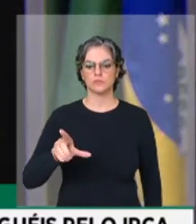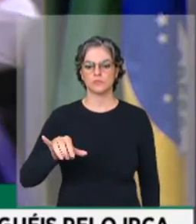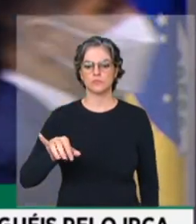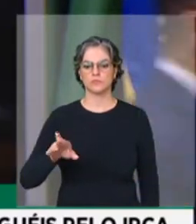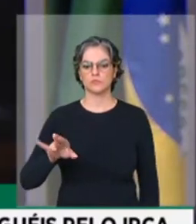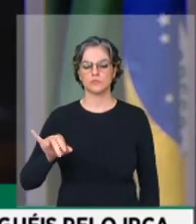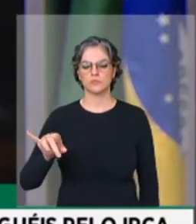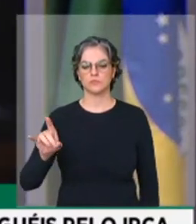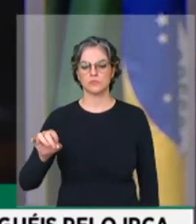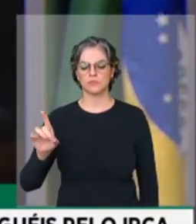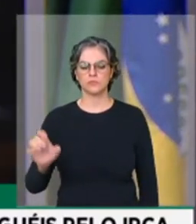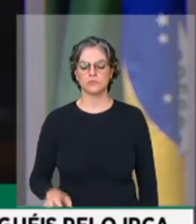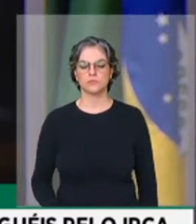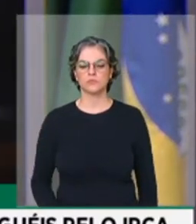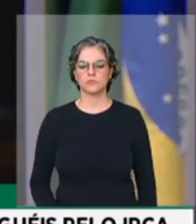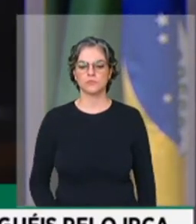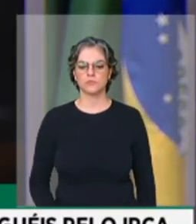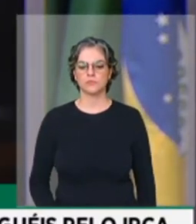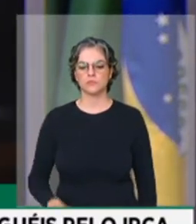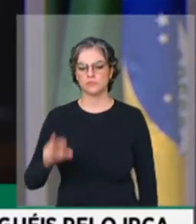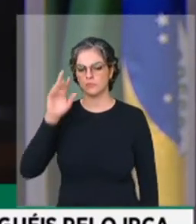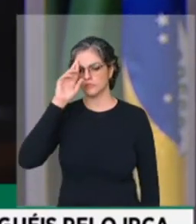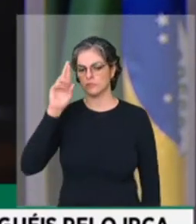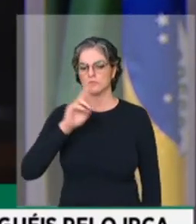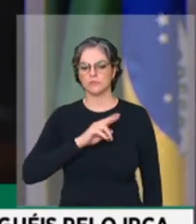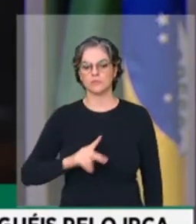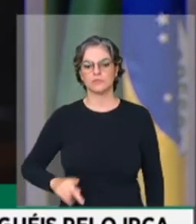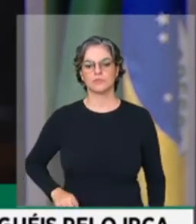[DEPUTADO]: SE PERMITIR... PERMITIR... [DEPUTADO]: SENHOR PRESIDENTE, SENHORAS E